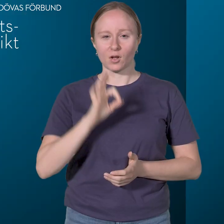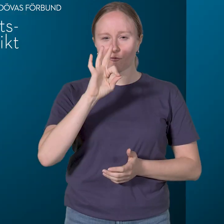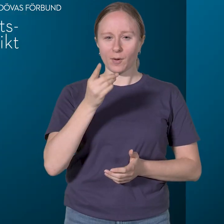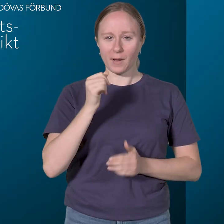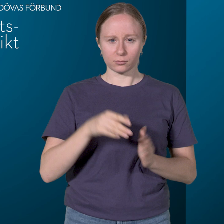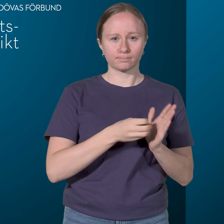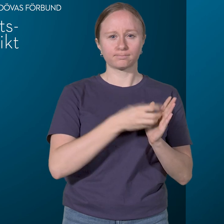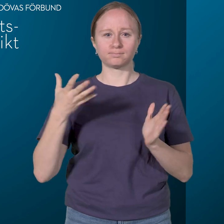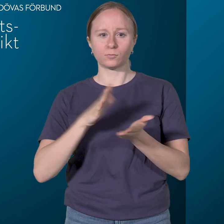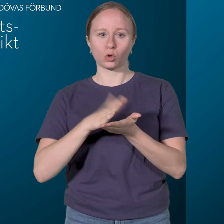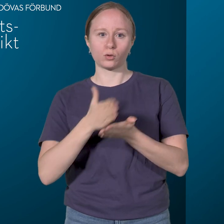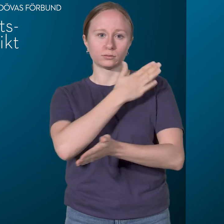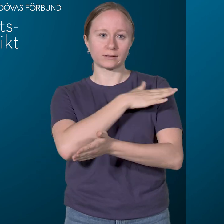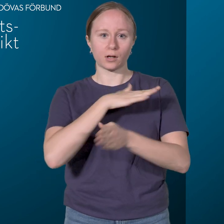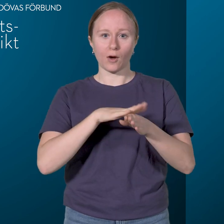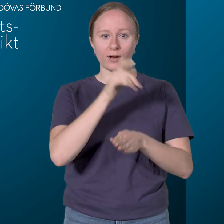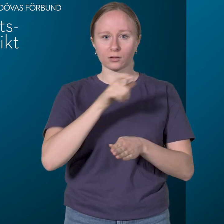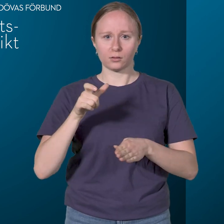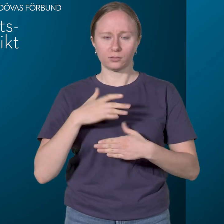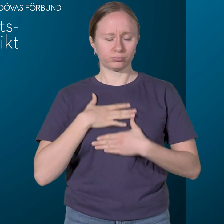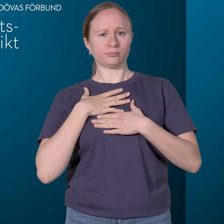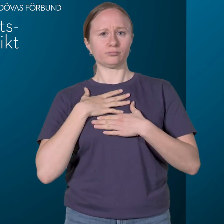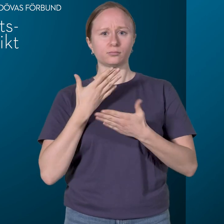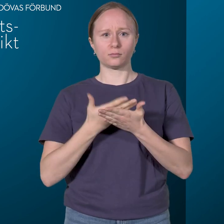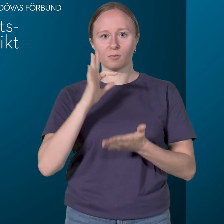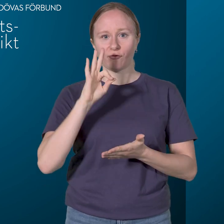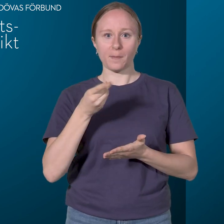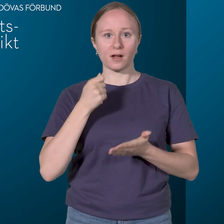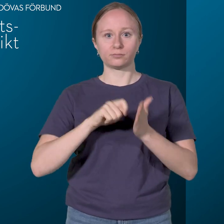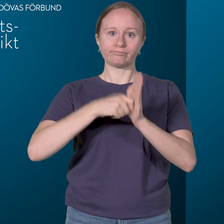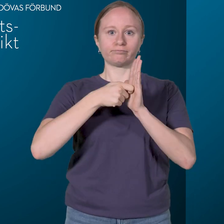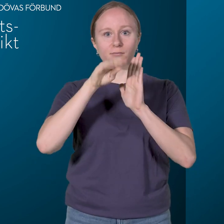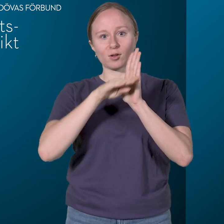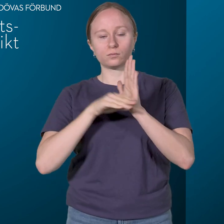Fpa gjorde tolktjänstens användare bestörta genom att skärpa villkoren -